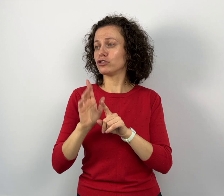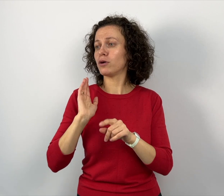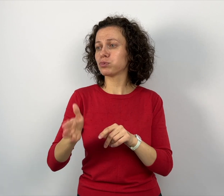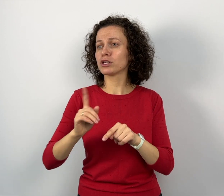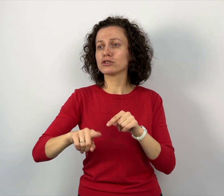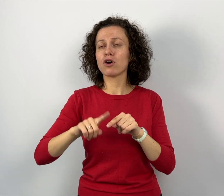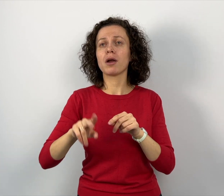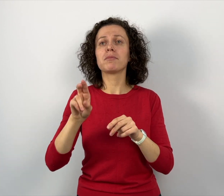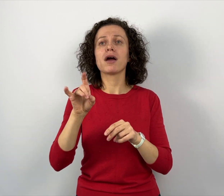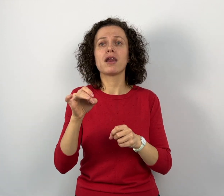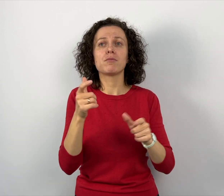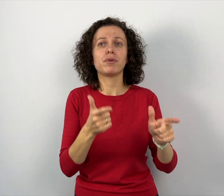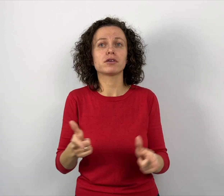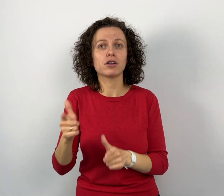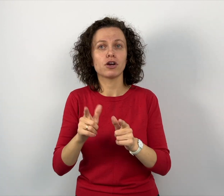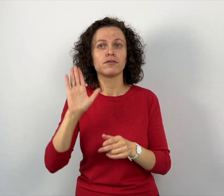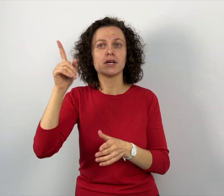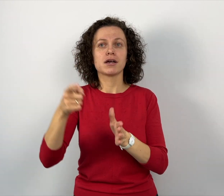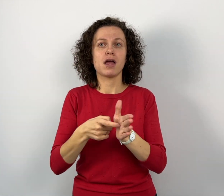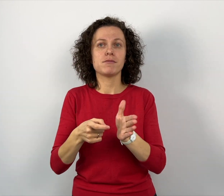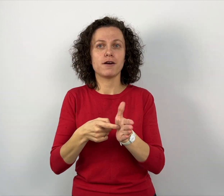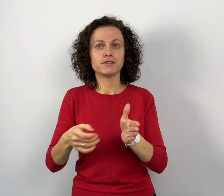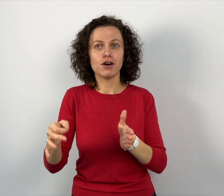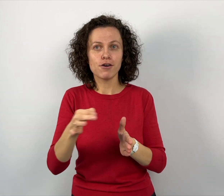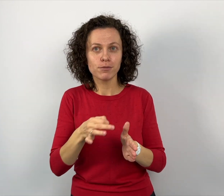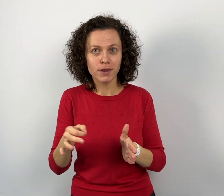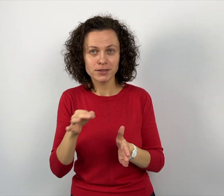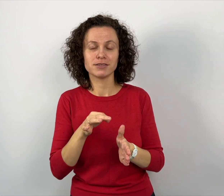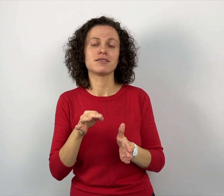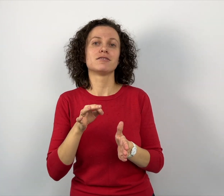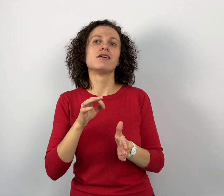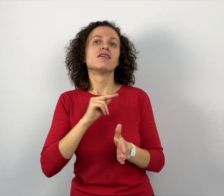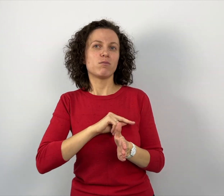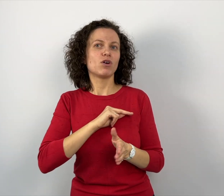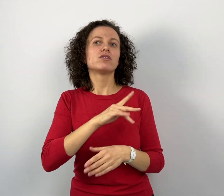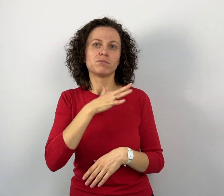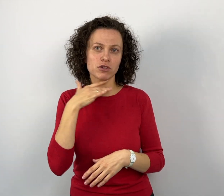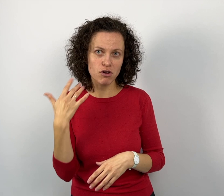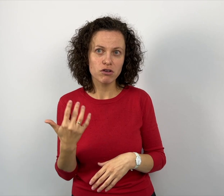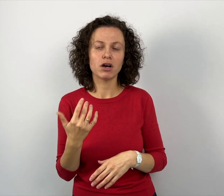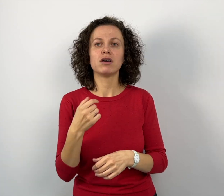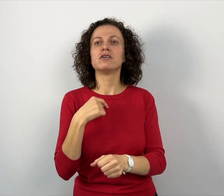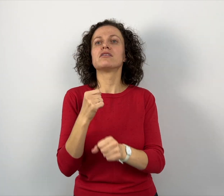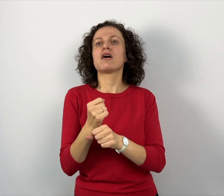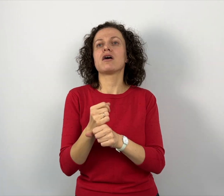Скоро будет переподготовка в Кемеровской области, работы много.